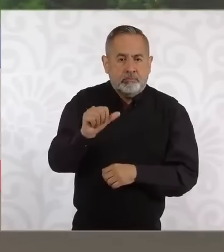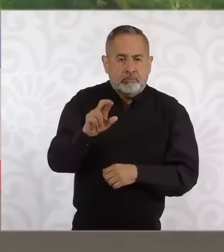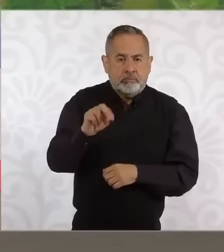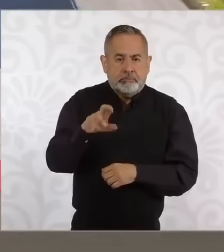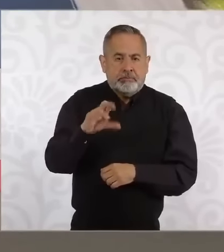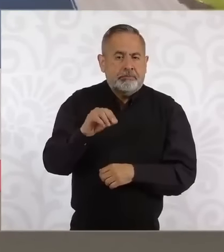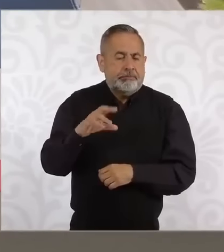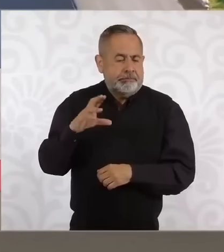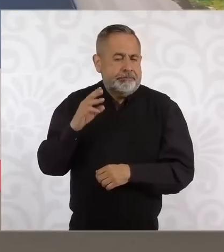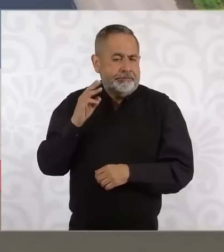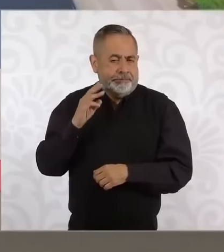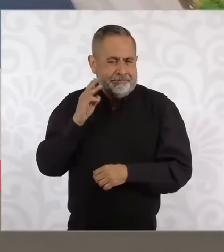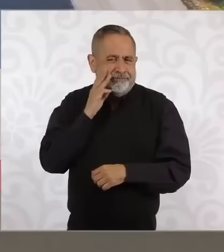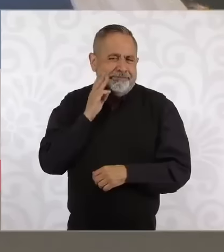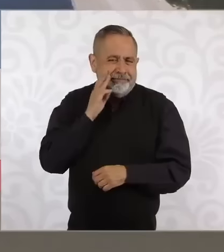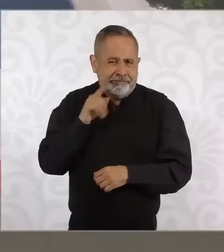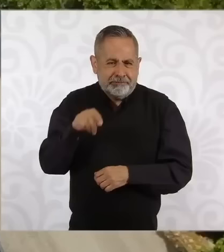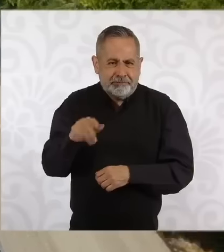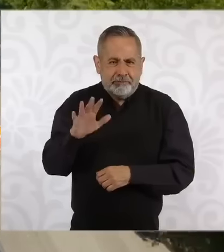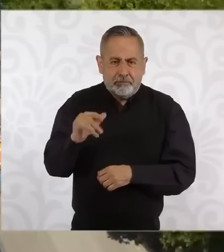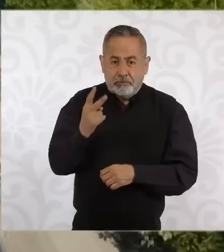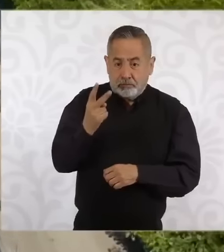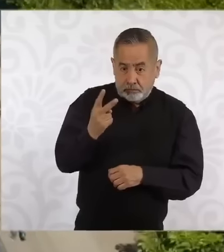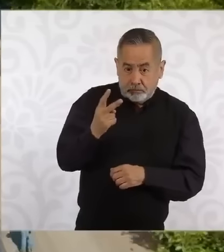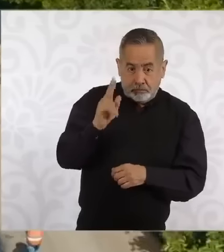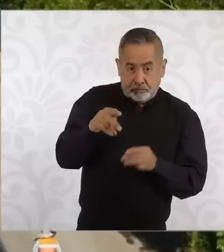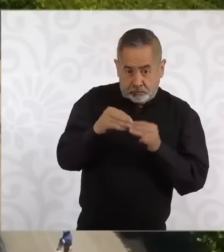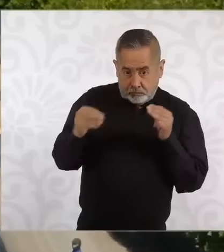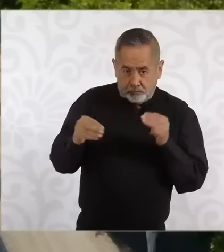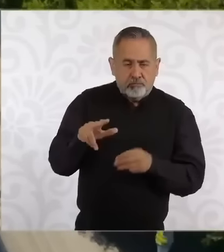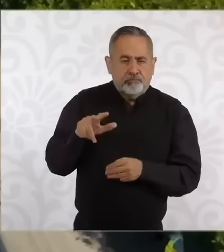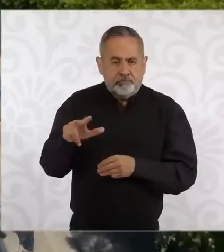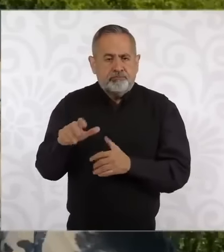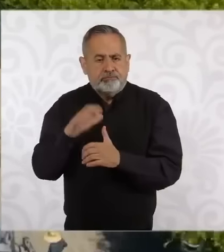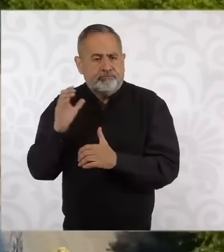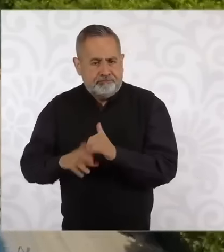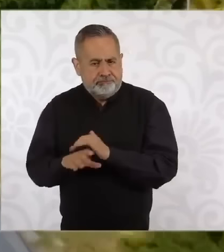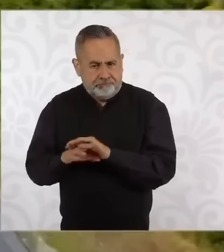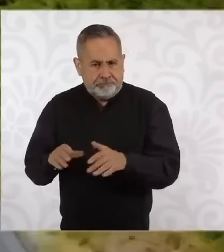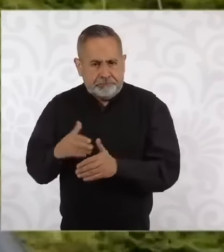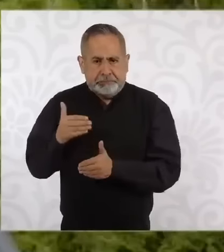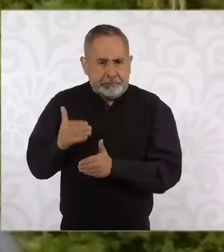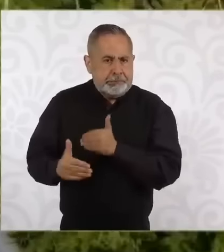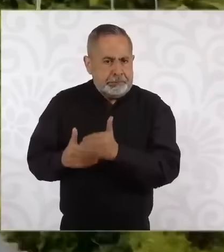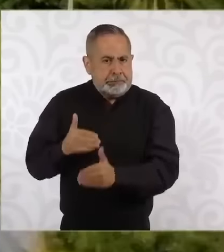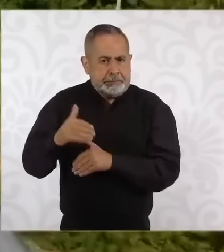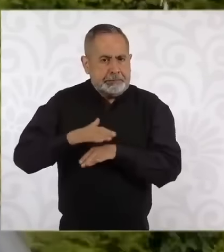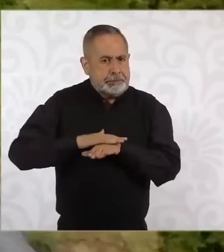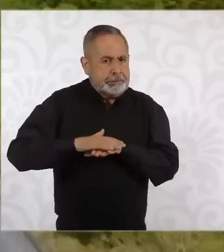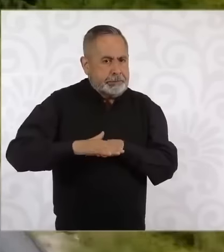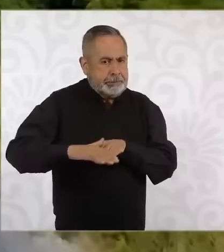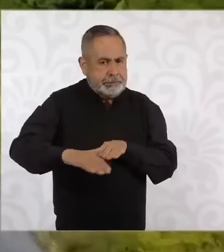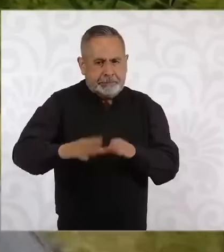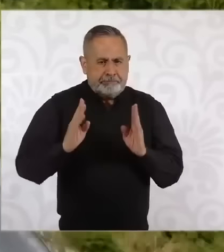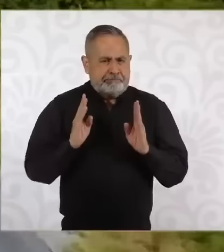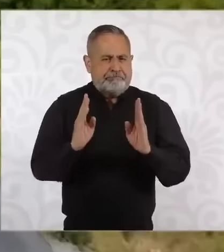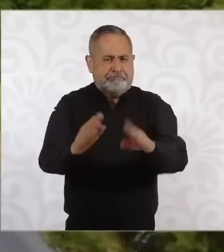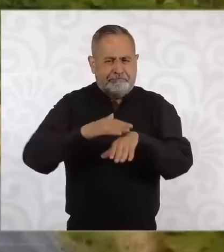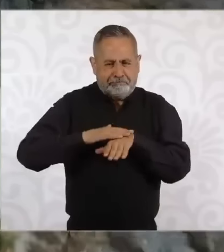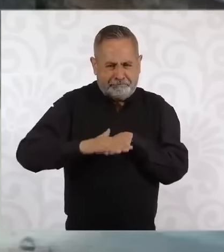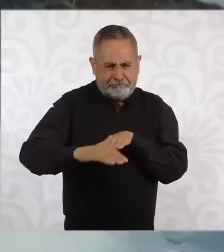de 52 km, ya tenemos 18 concluidos y se está avanzando en las en las estructuras. Ahí el puente